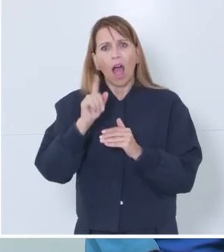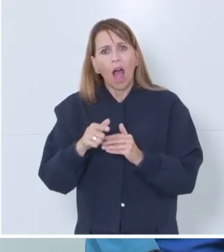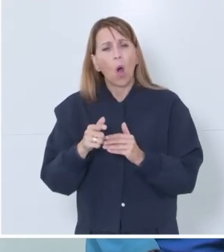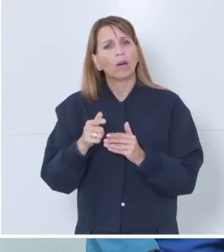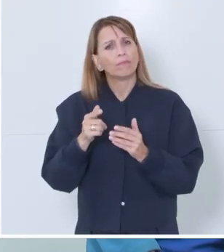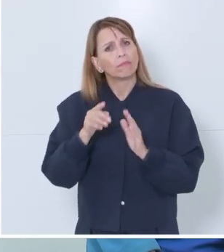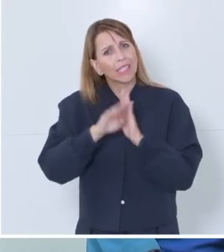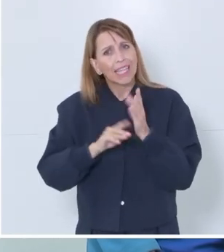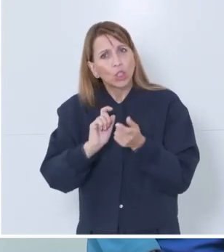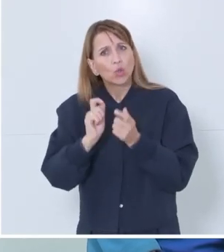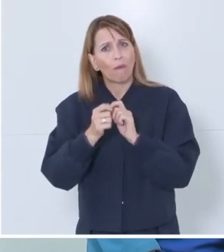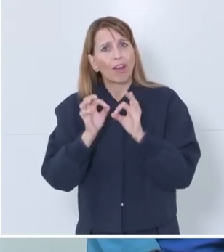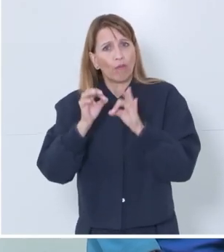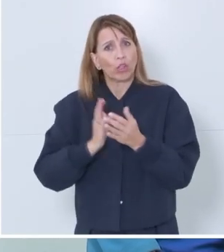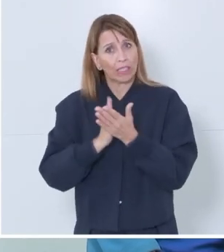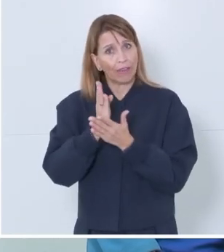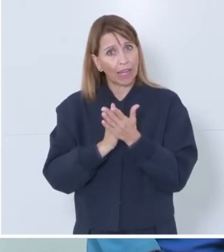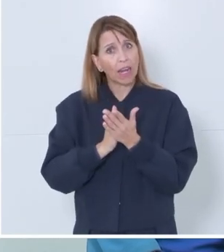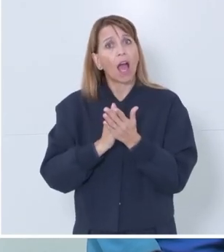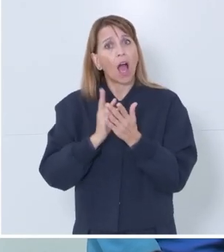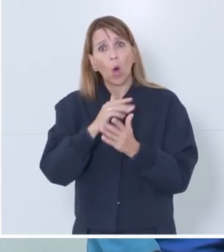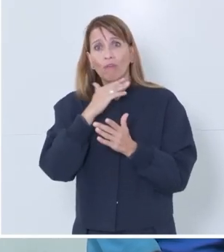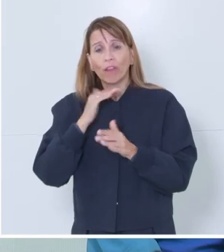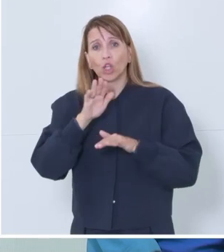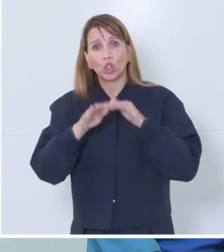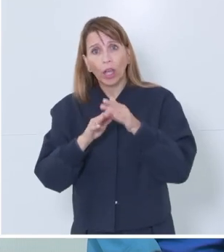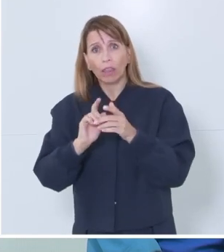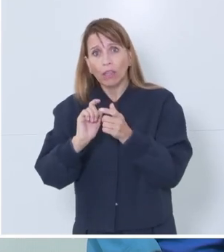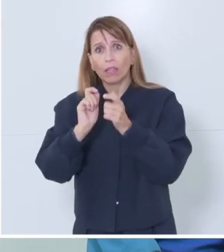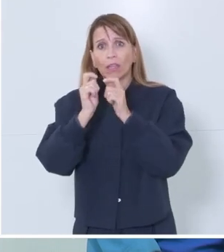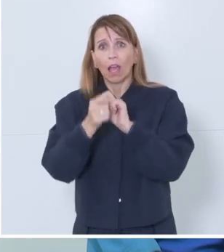viele Schritte auch gesetzt, dass der Zivildienst sage ich mal leichter vereinbar ist, also, dass es